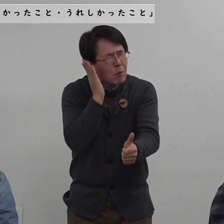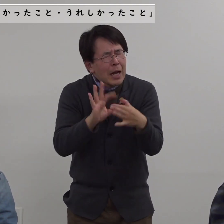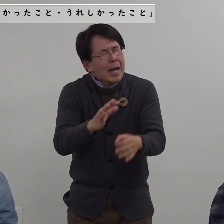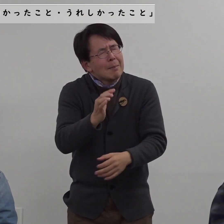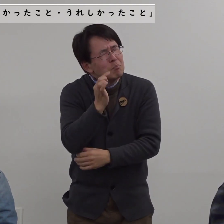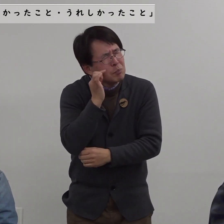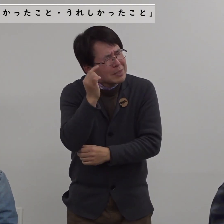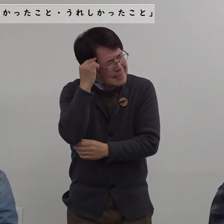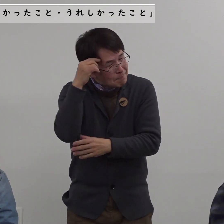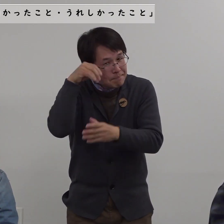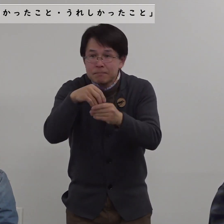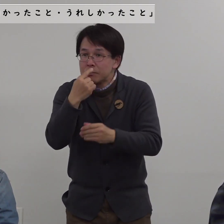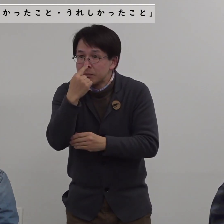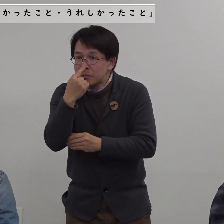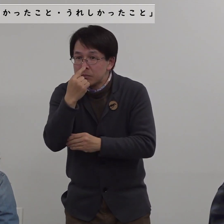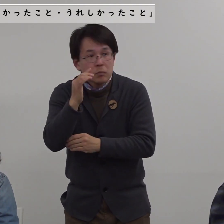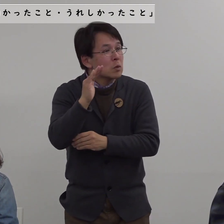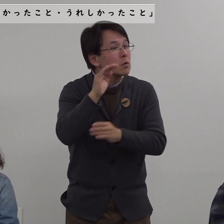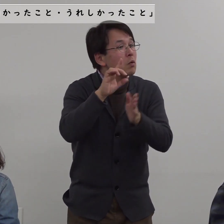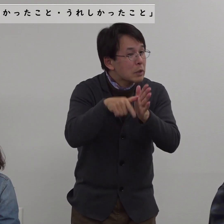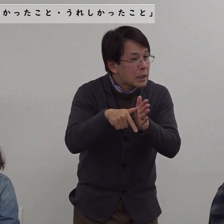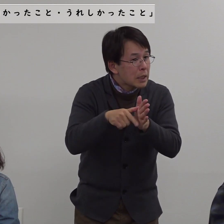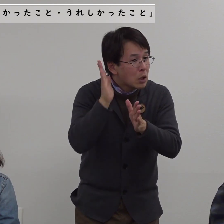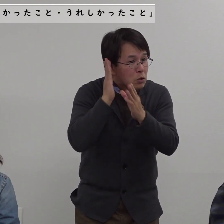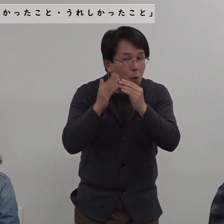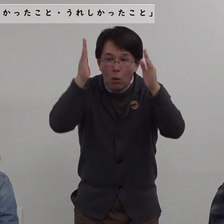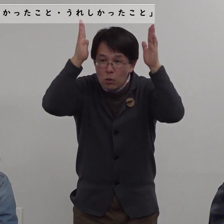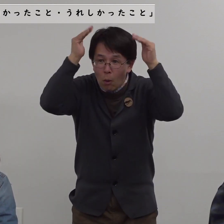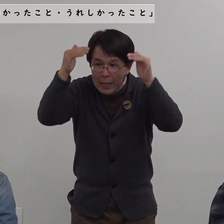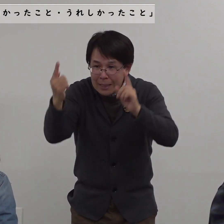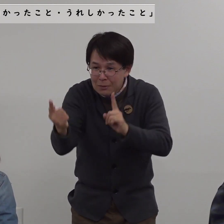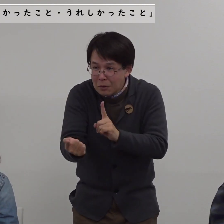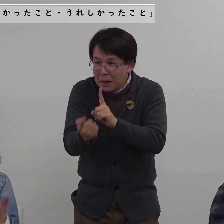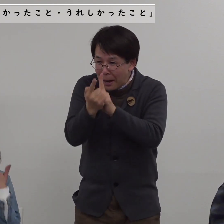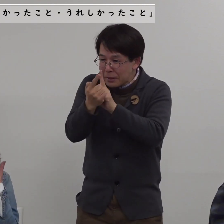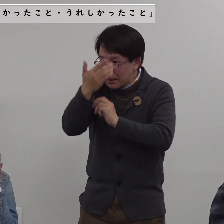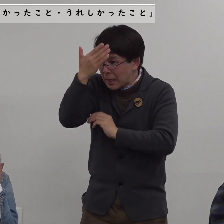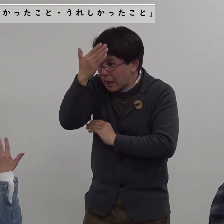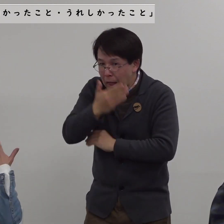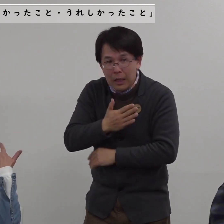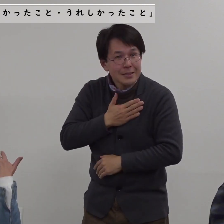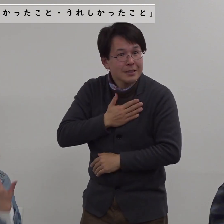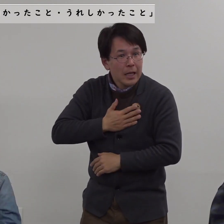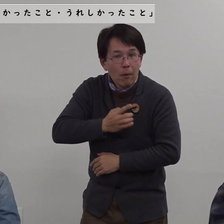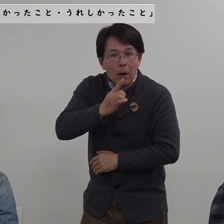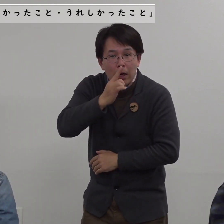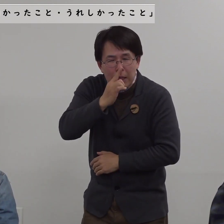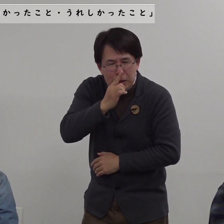でもやはりそこで聴導犬と出会ったことで私自身の耳は聞こえないけれども